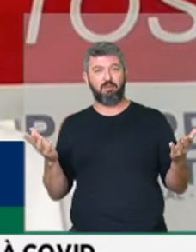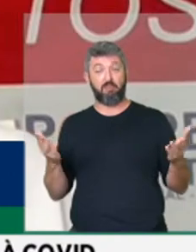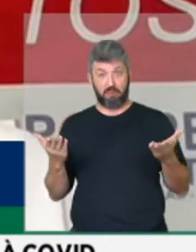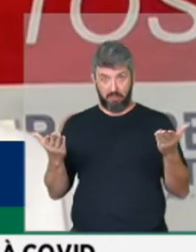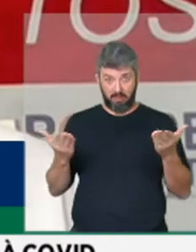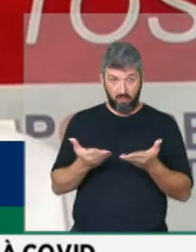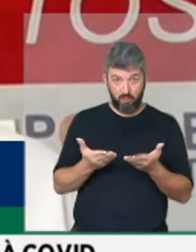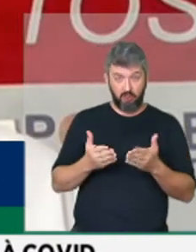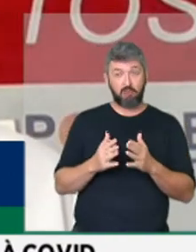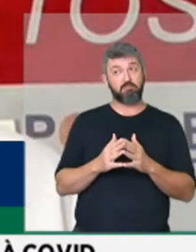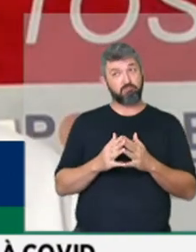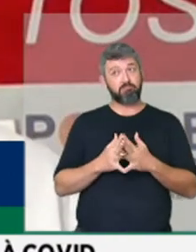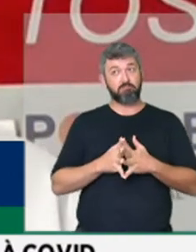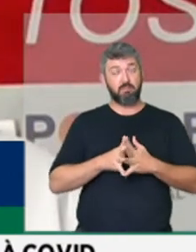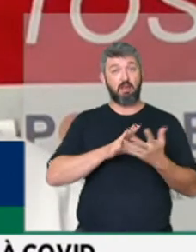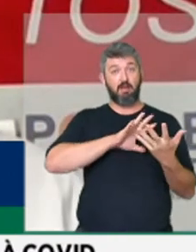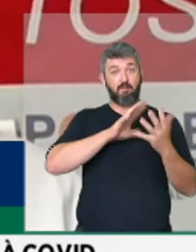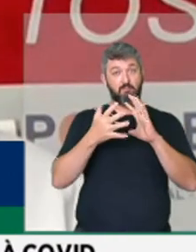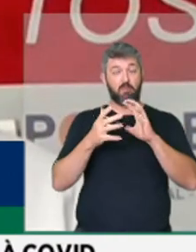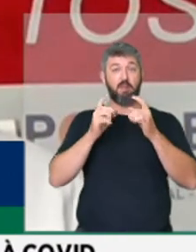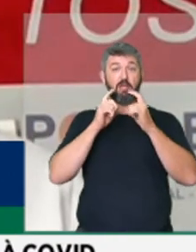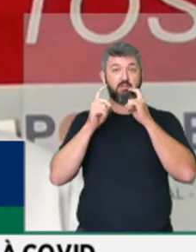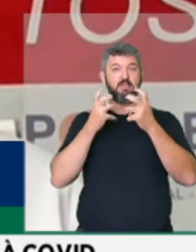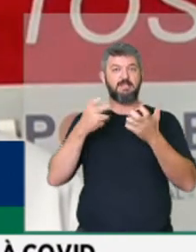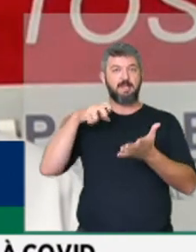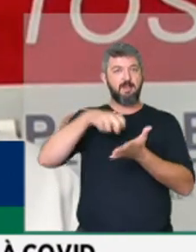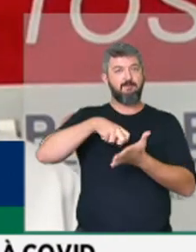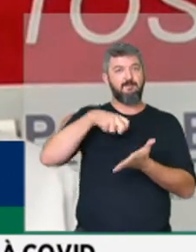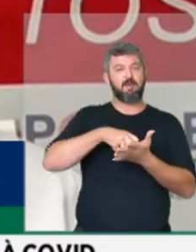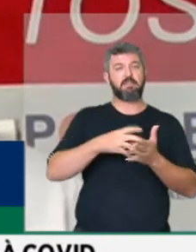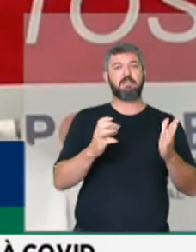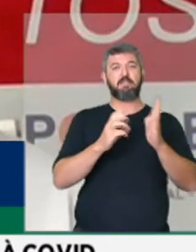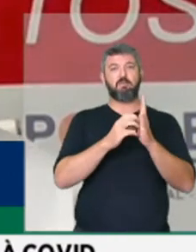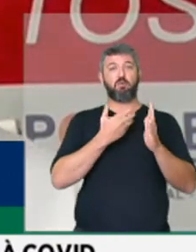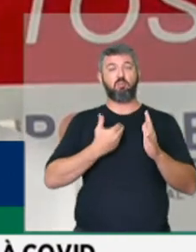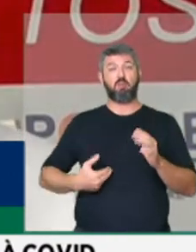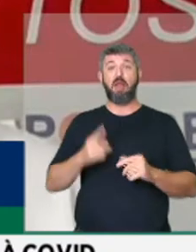PARASITAS. OU SEJA... QUE ERAM PESSOAS QUE ERAM INEFICIENTES... TRABALHO LENTO... NÃO TINHAM